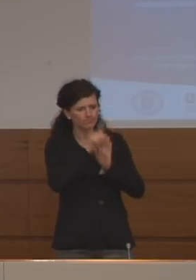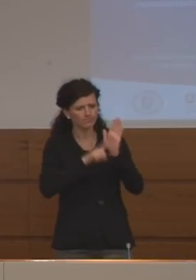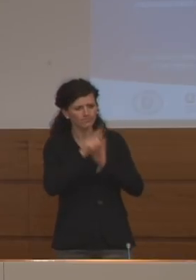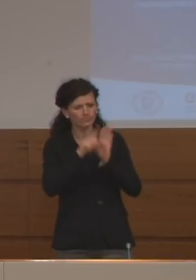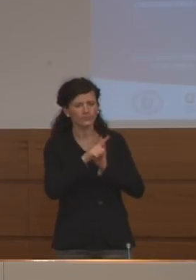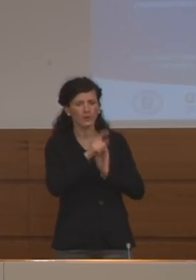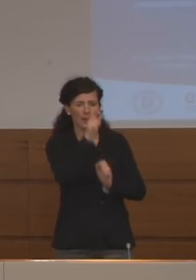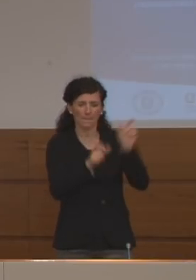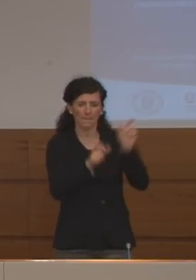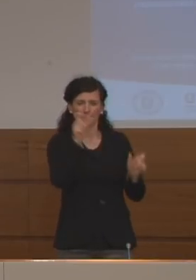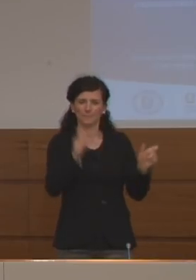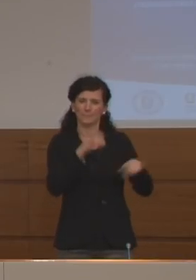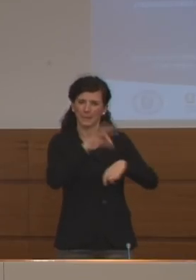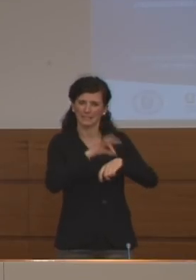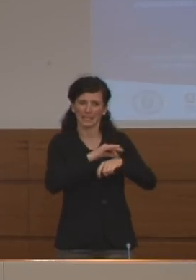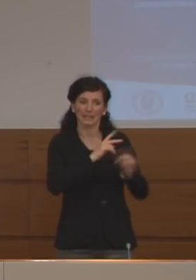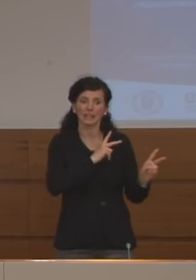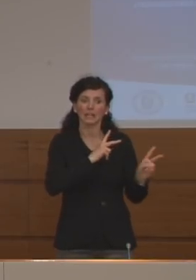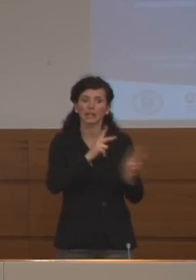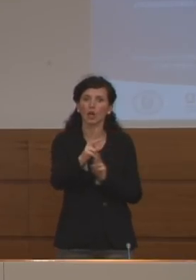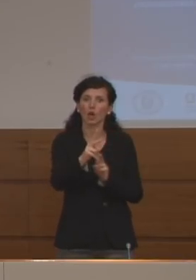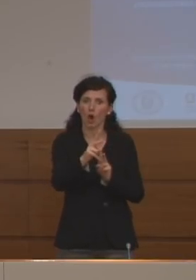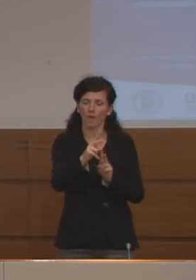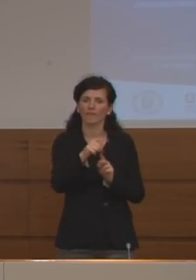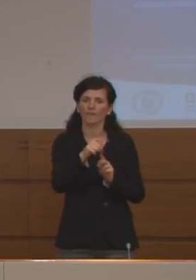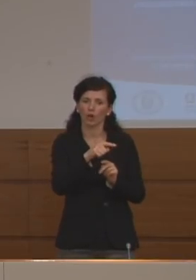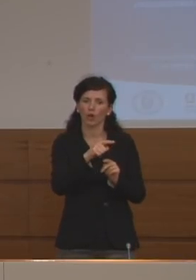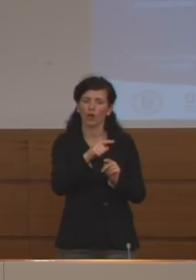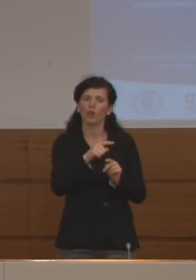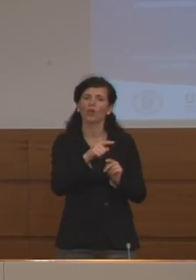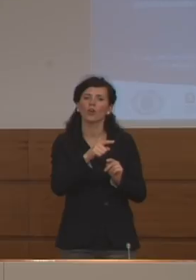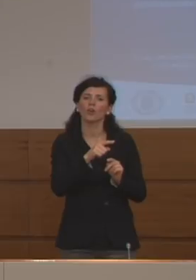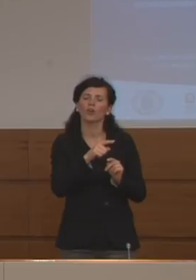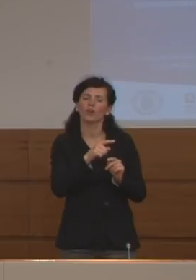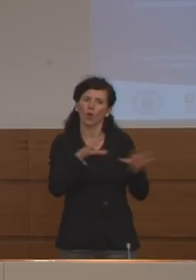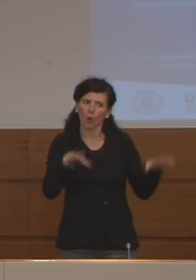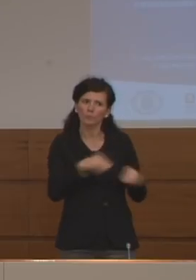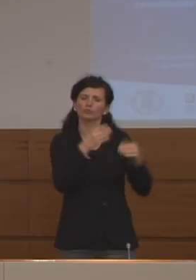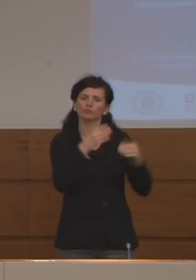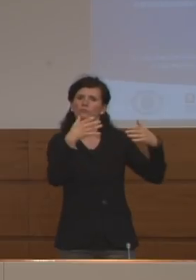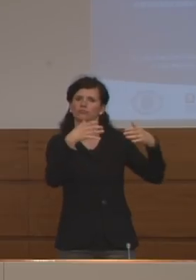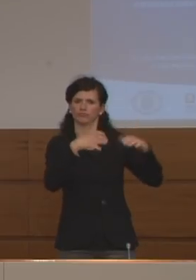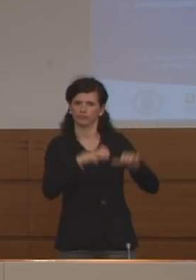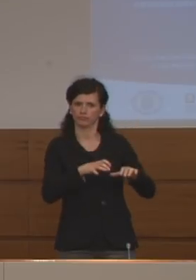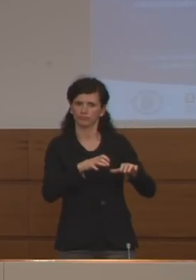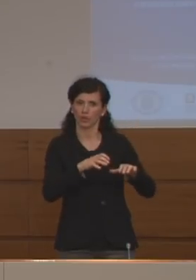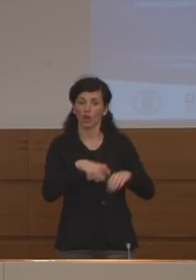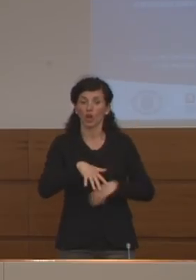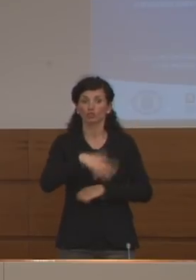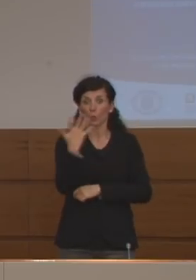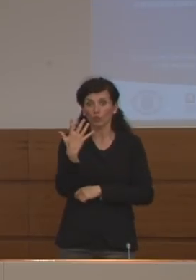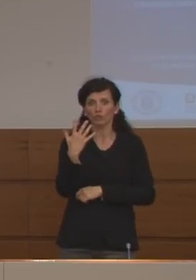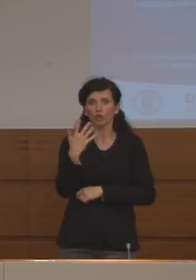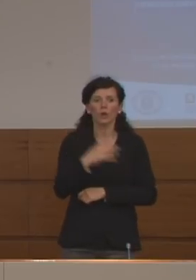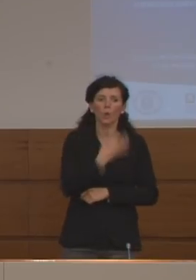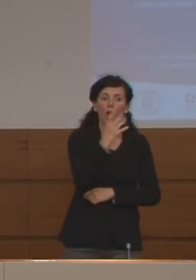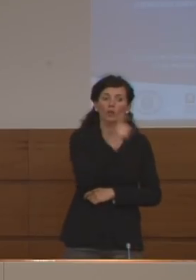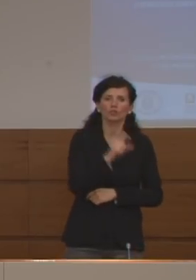ricoverati rispetto al precedente, ivi compreso evidentemente quello odierno.